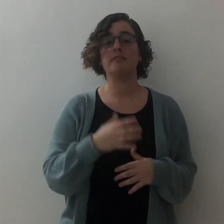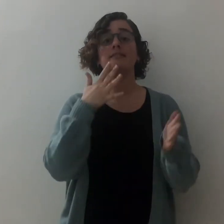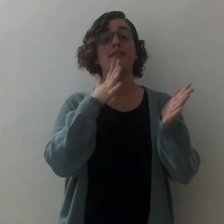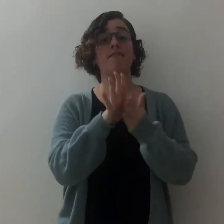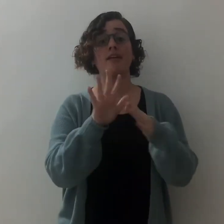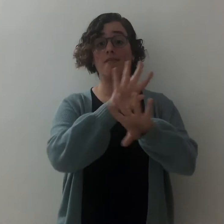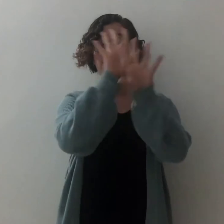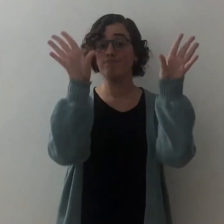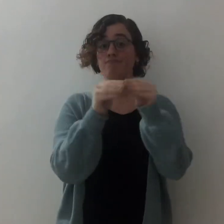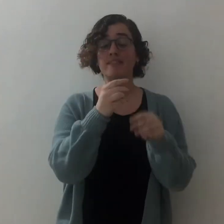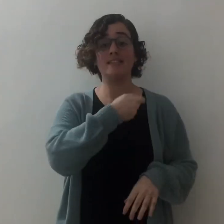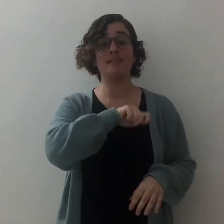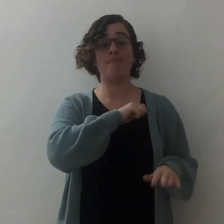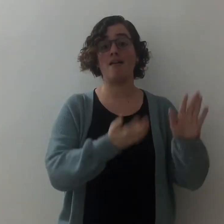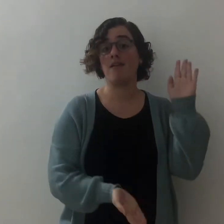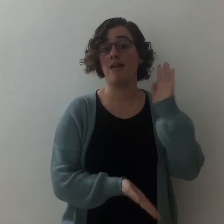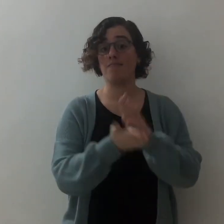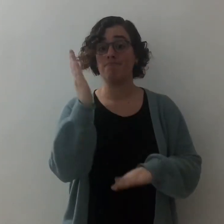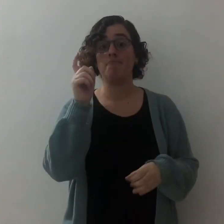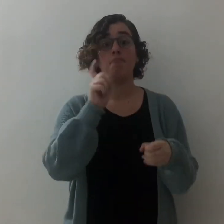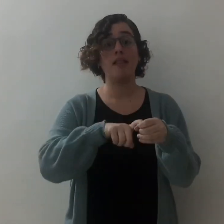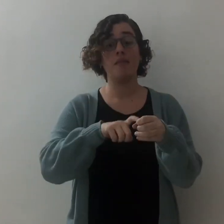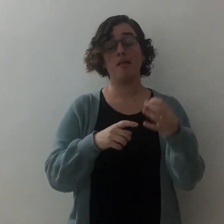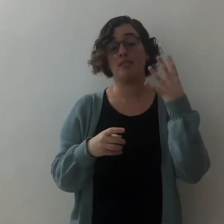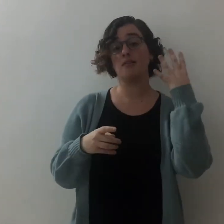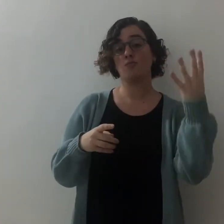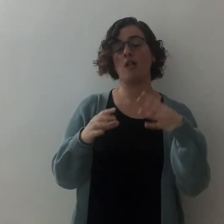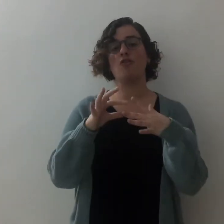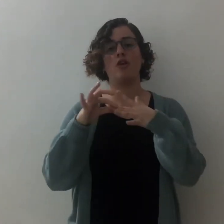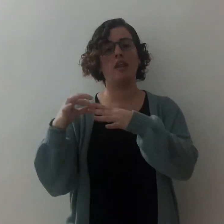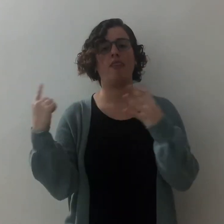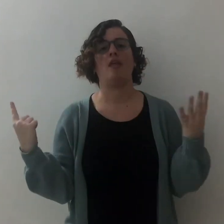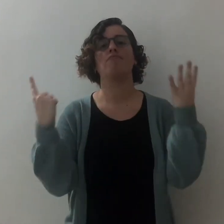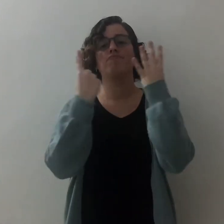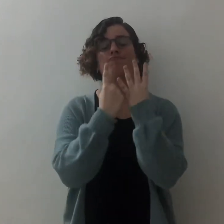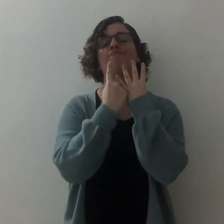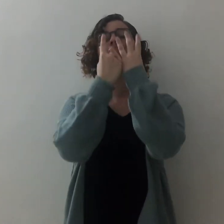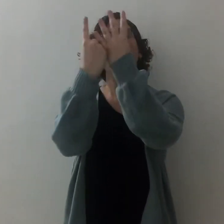A modo de resumen, acudirán cuatro participantes españoles acompañados de un/una líder.